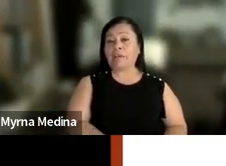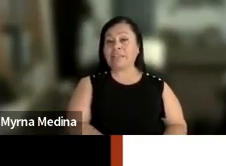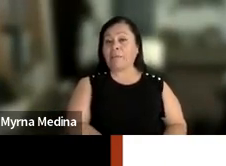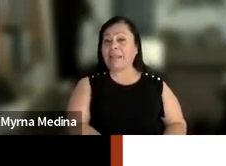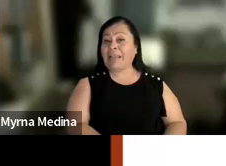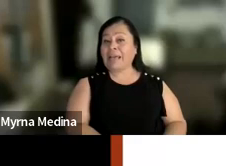Vamos a?